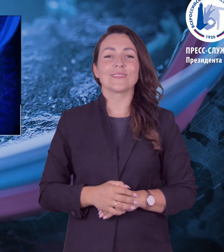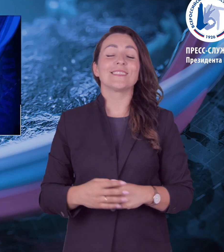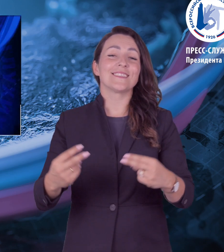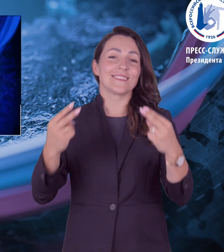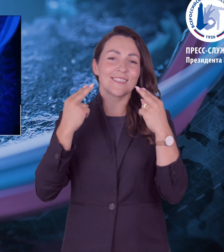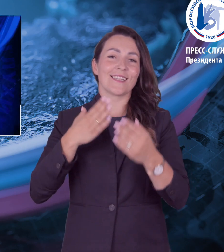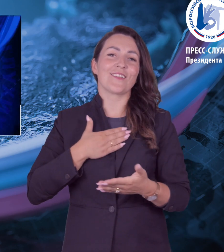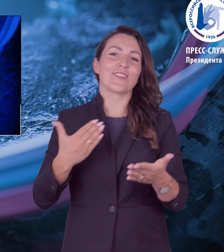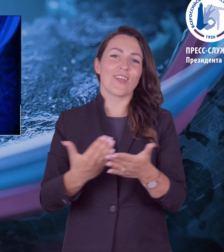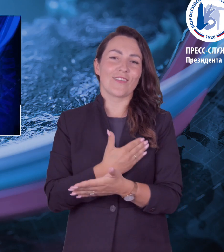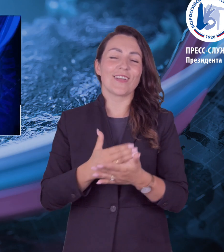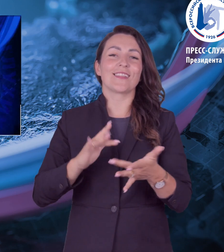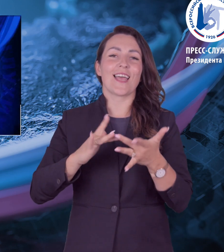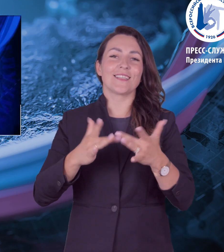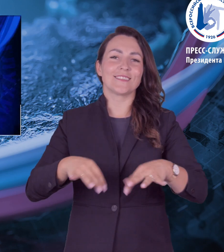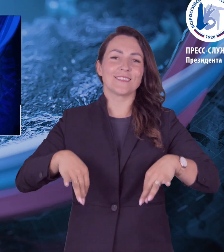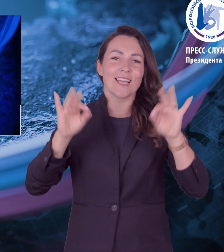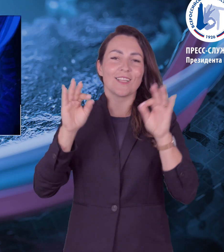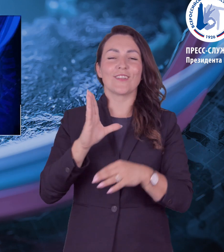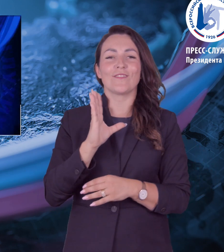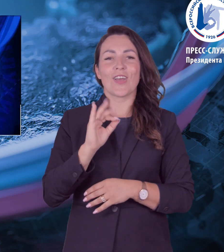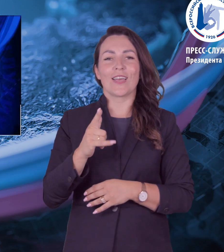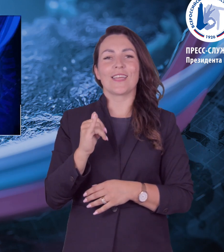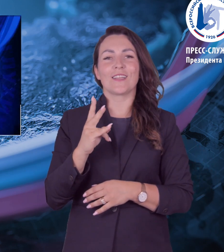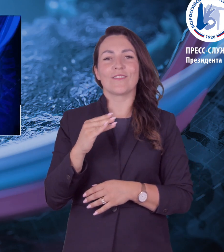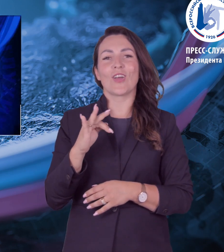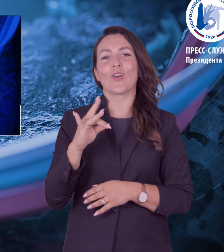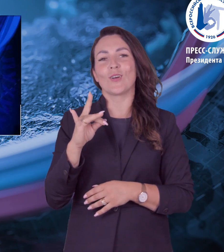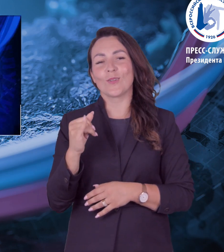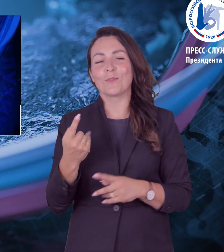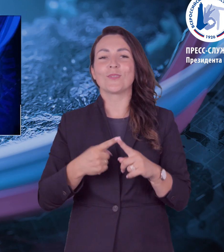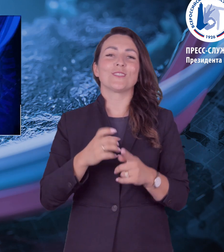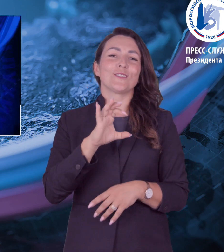Следите за нашими новостями на сайте VOGINFO.RU,